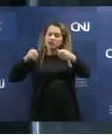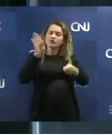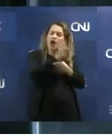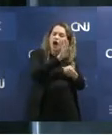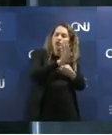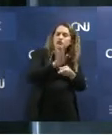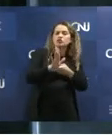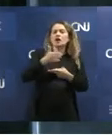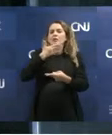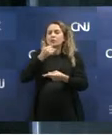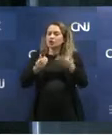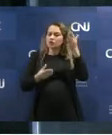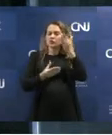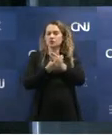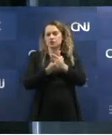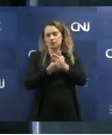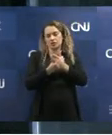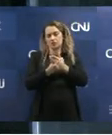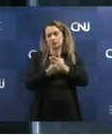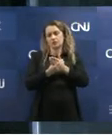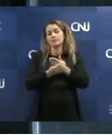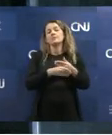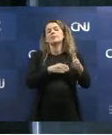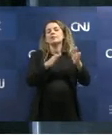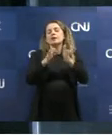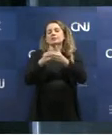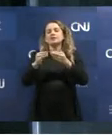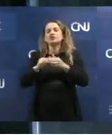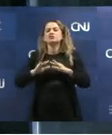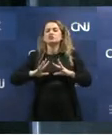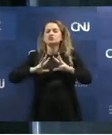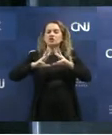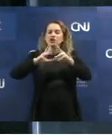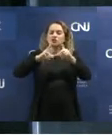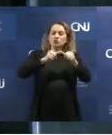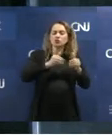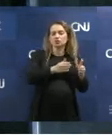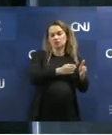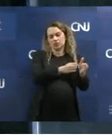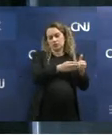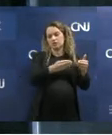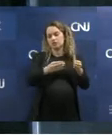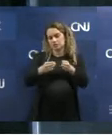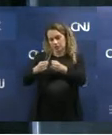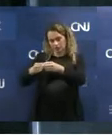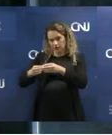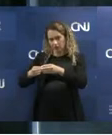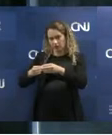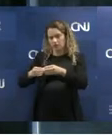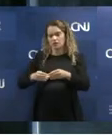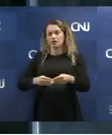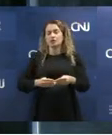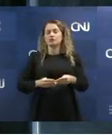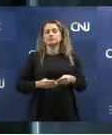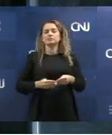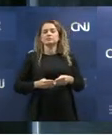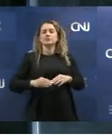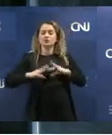Então, pedindo todas as veias a Corregedoria Nacional, diante dessas situações, eu me inclino e voto no sentido